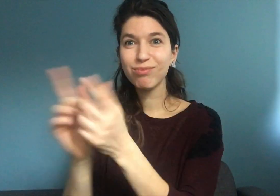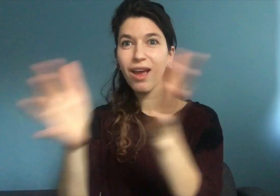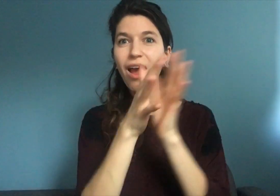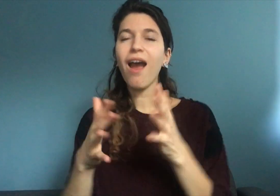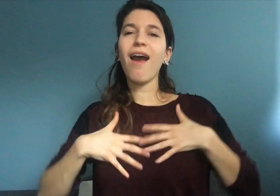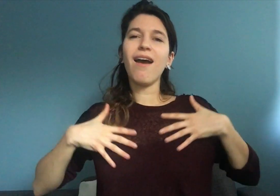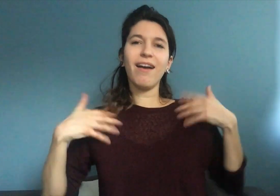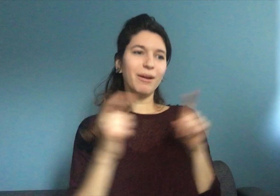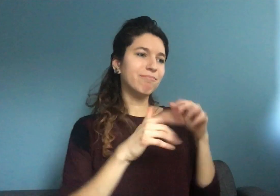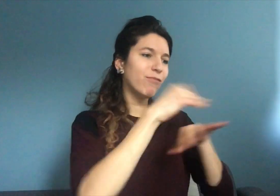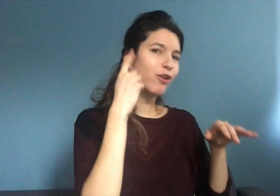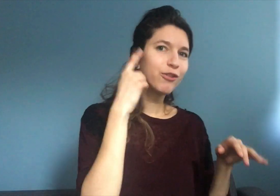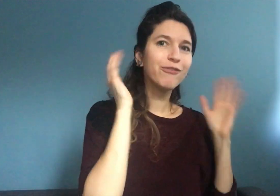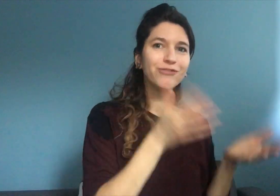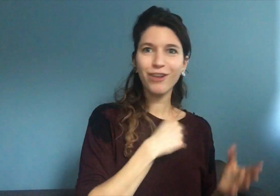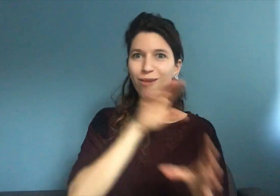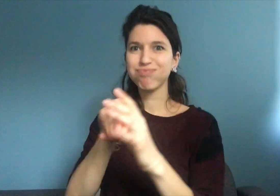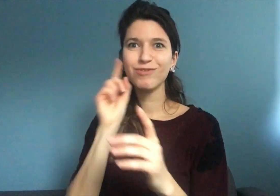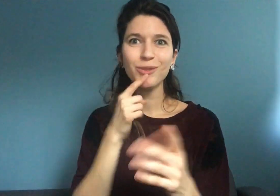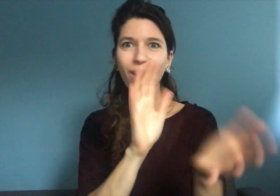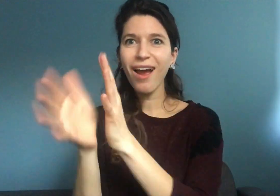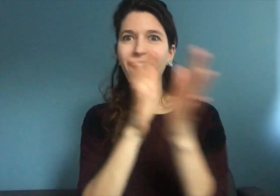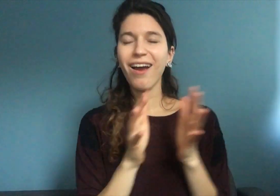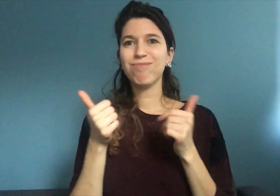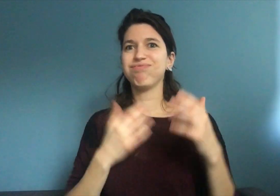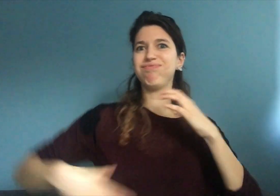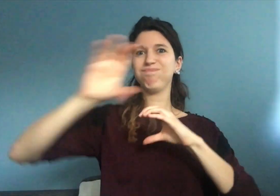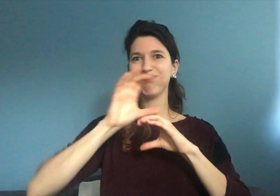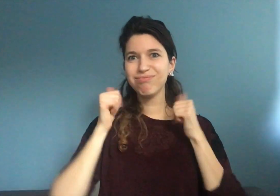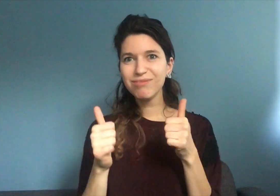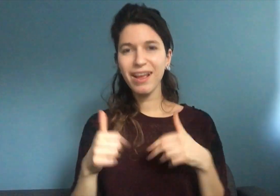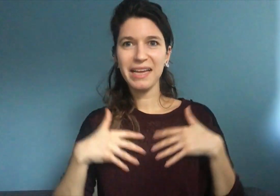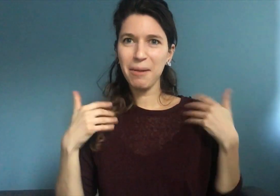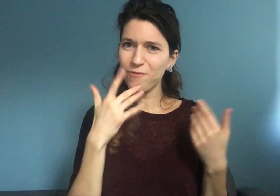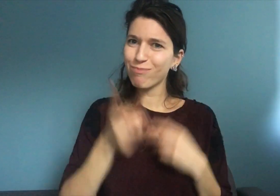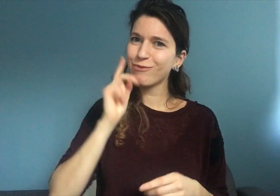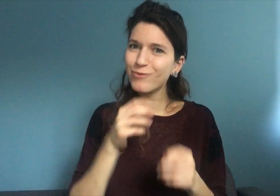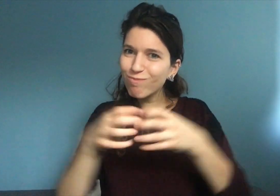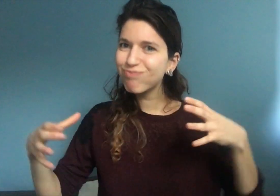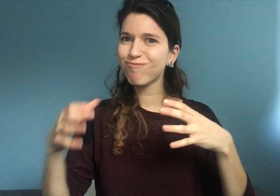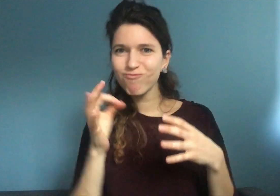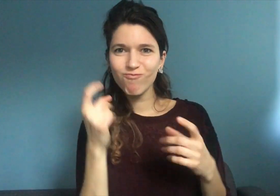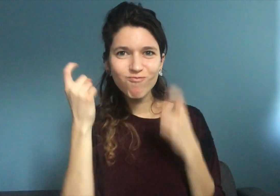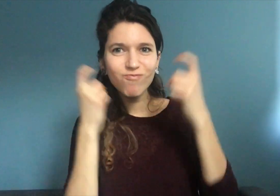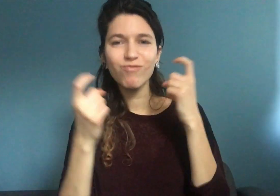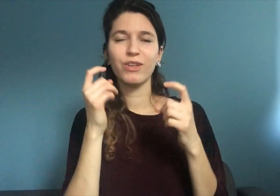C’était tellement agréable de pouvoir échanger avec eux Le monde des entendants et le monde des sourds sont complémentaires pour moi. On s’est dit qu’il faudrait encourager davantage de sourds à faire des études